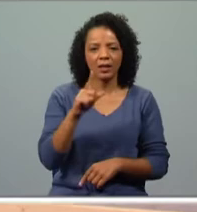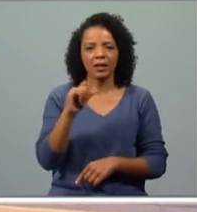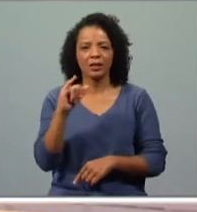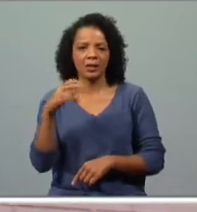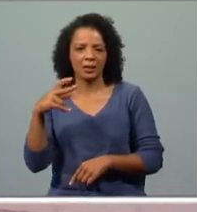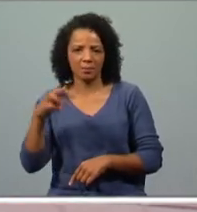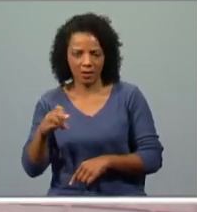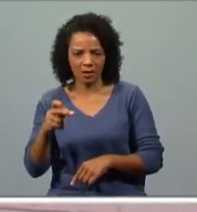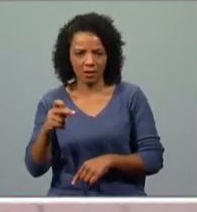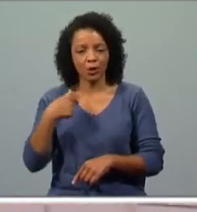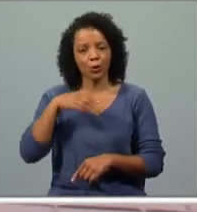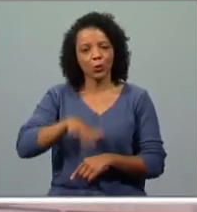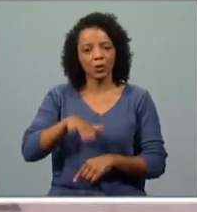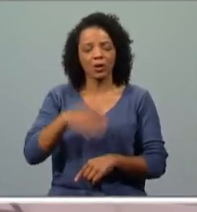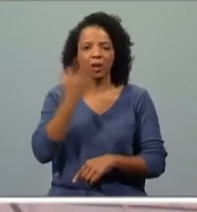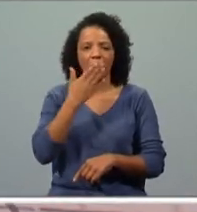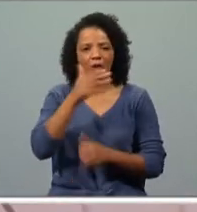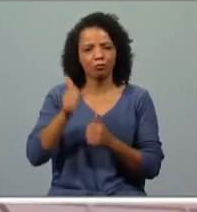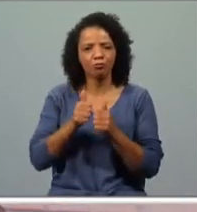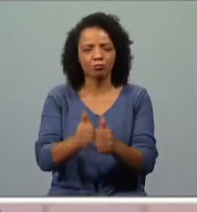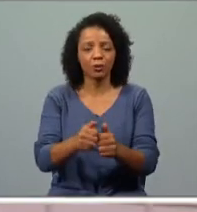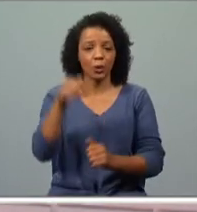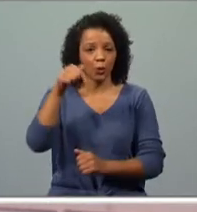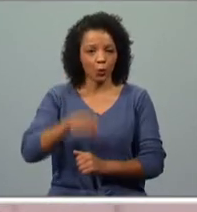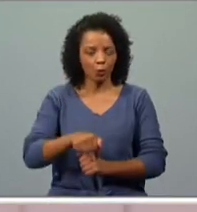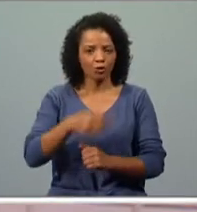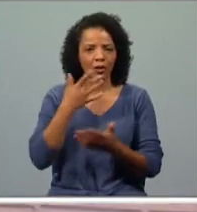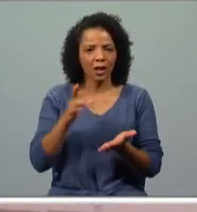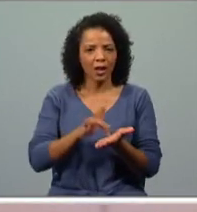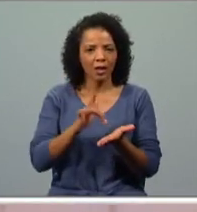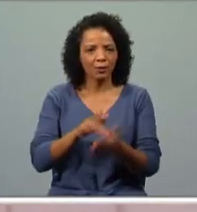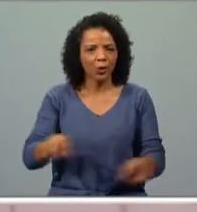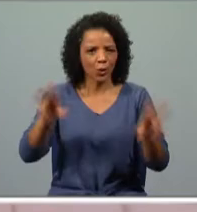para te acompanhar no bloco de hoje onde trago uma Obra nova que vais gostar 陪你今天的街區在哪裡我帶來了你會喜歡的新作品